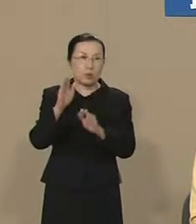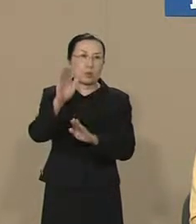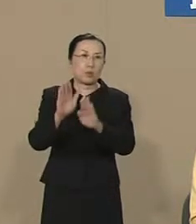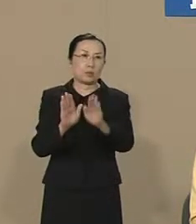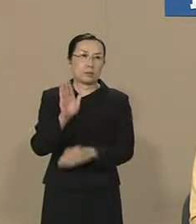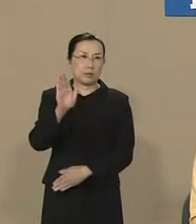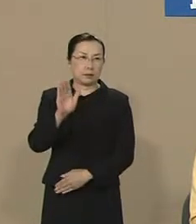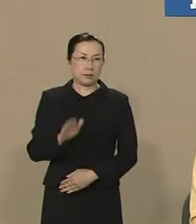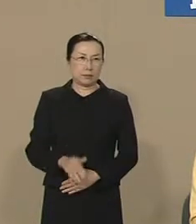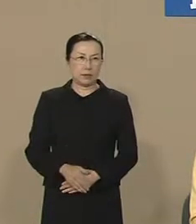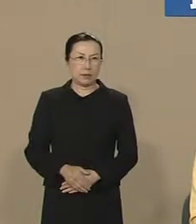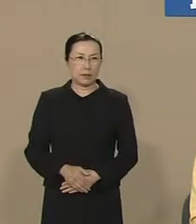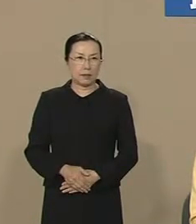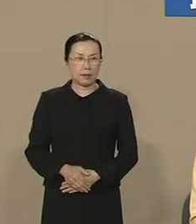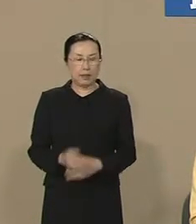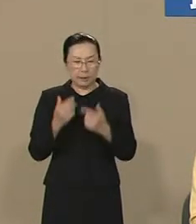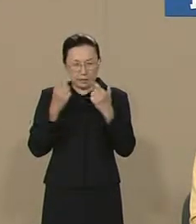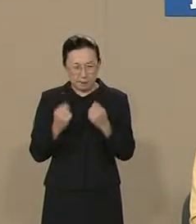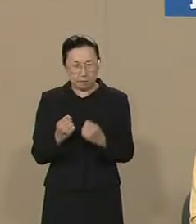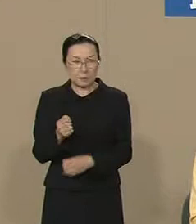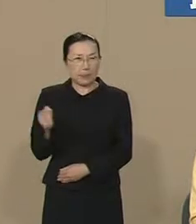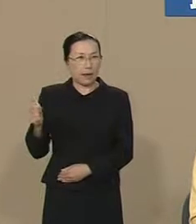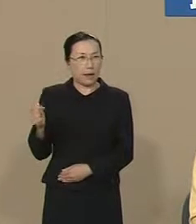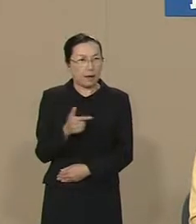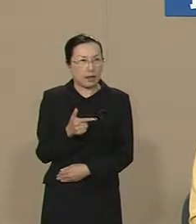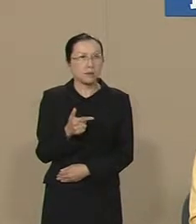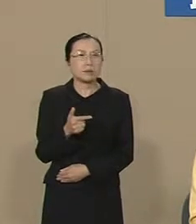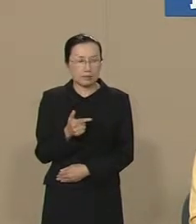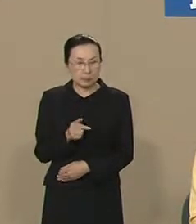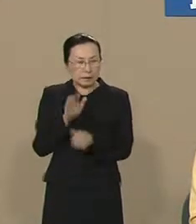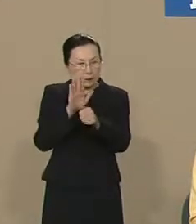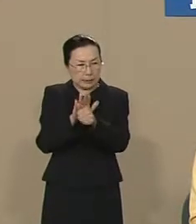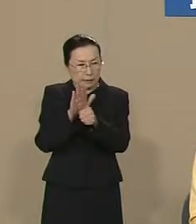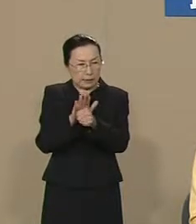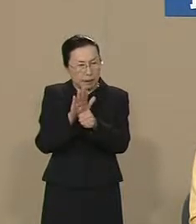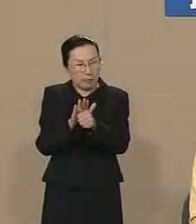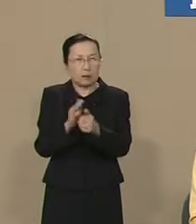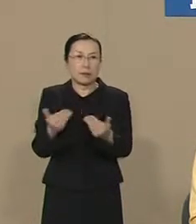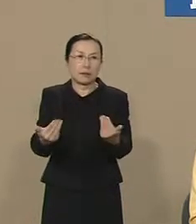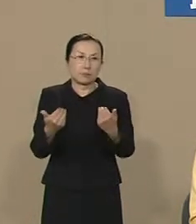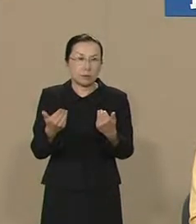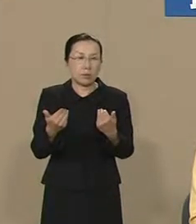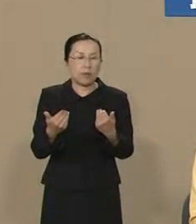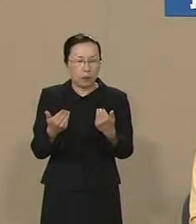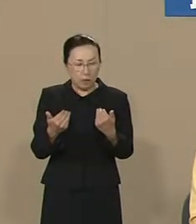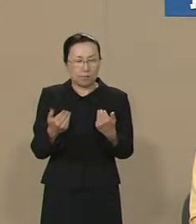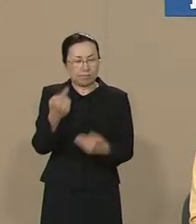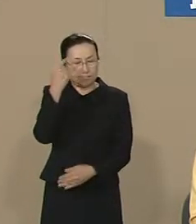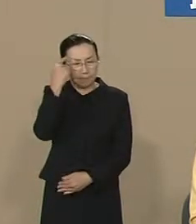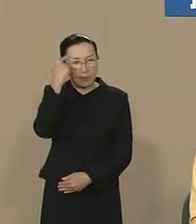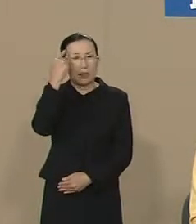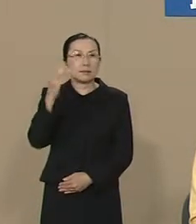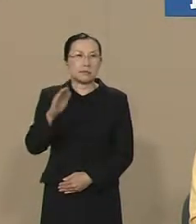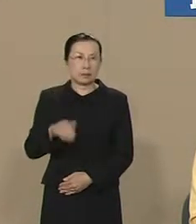やはり､早急な被災者支援が 必要であると､強く感じました｡